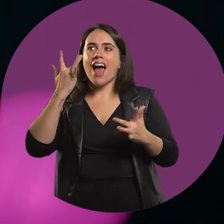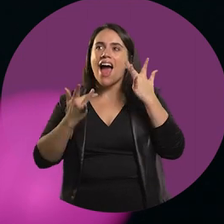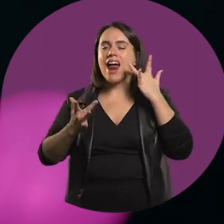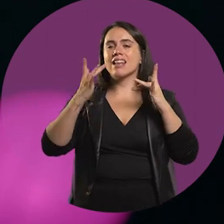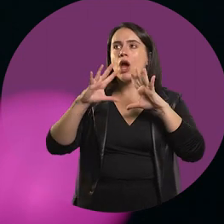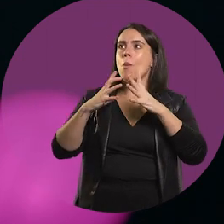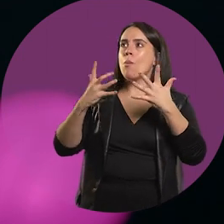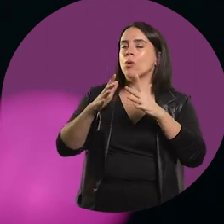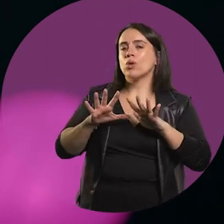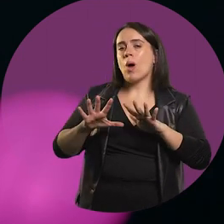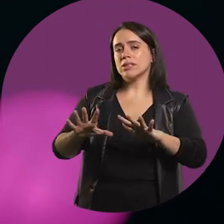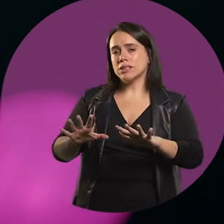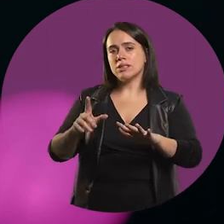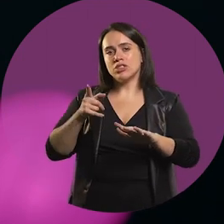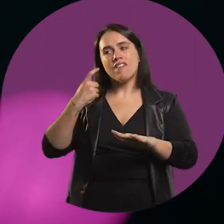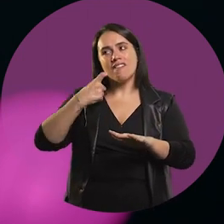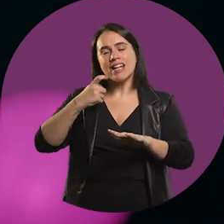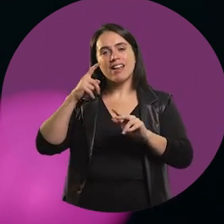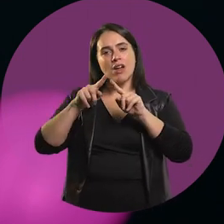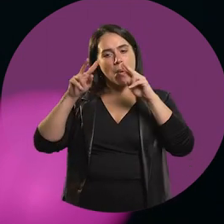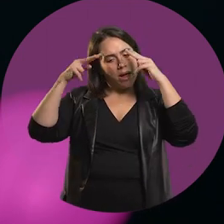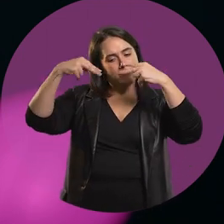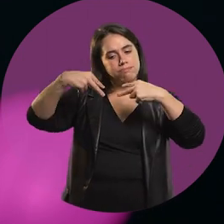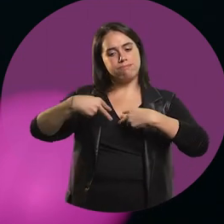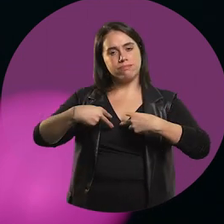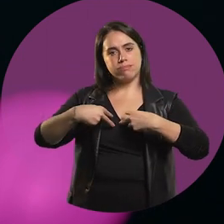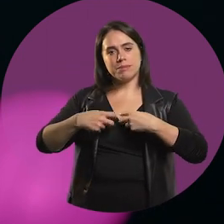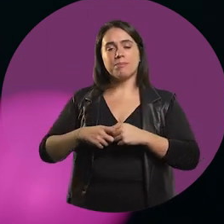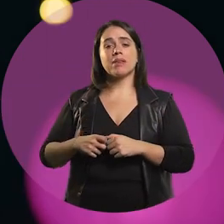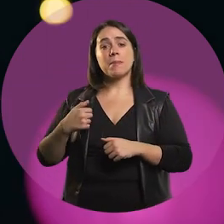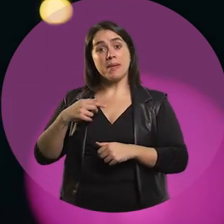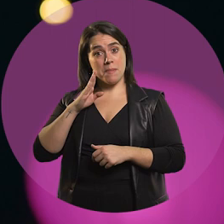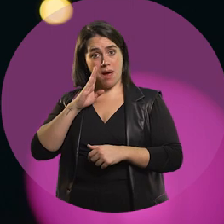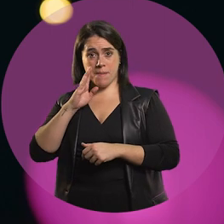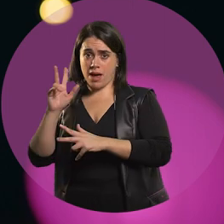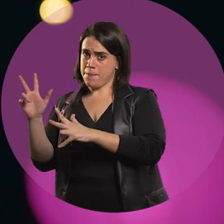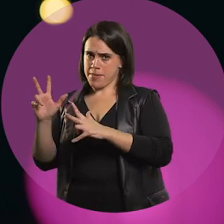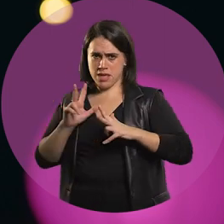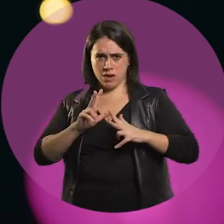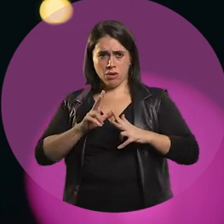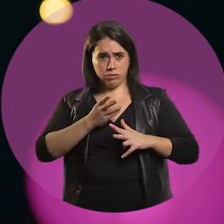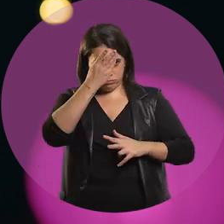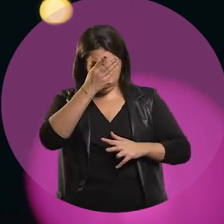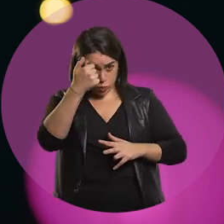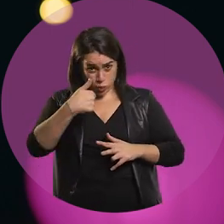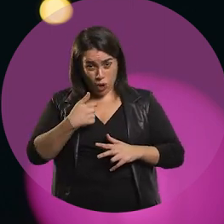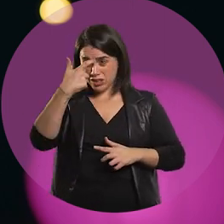como que estaba todo ahí y yo solo tenía que verlo. Mi madre siempre me dijo que no había nada